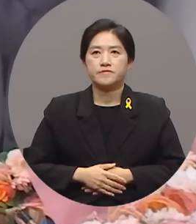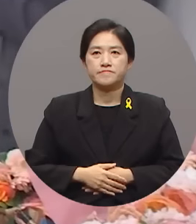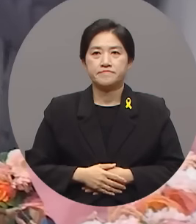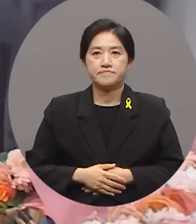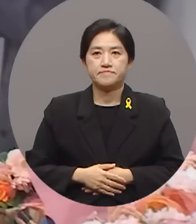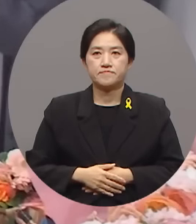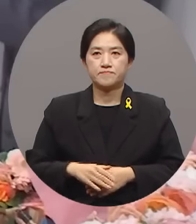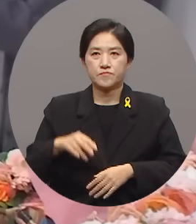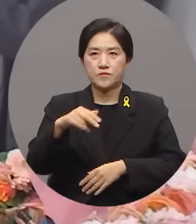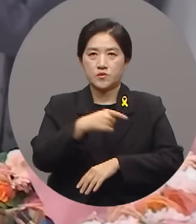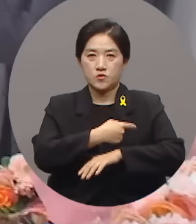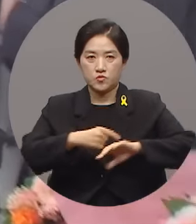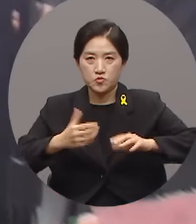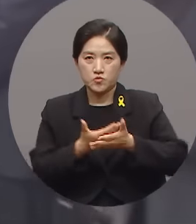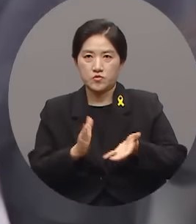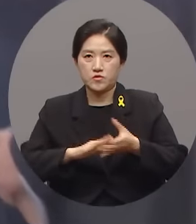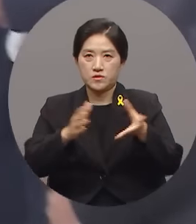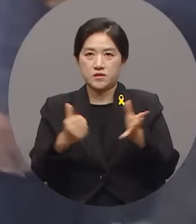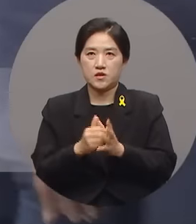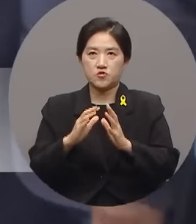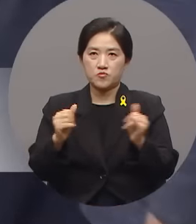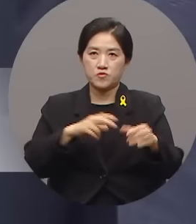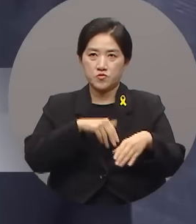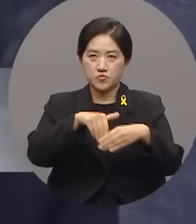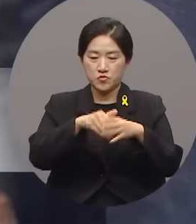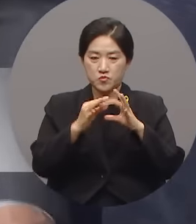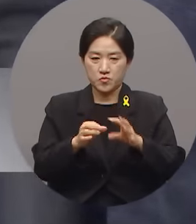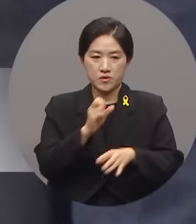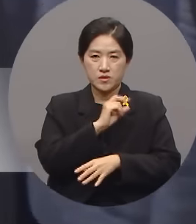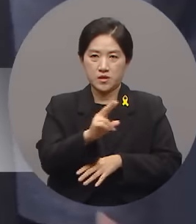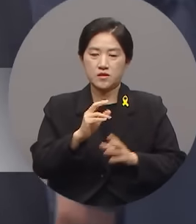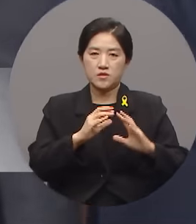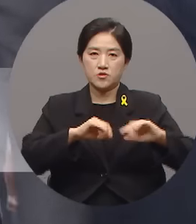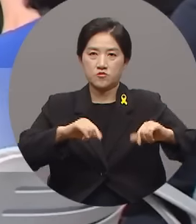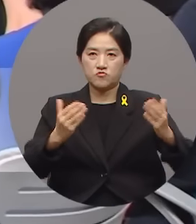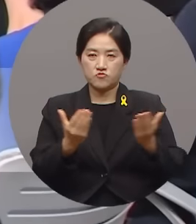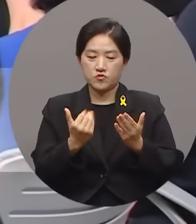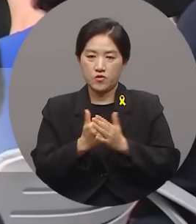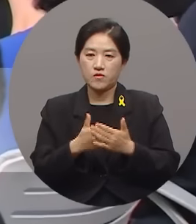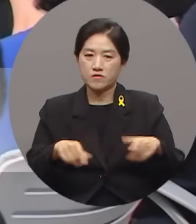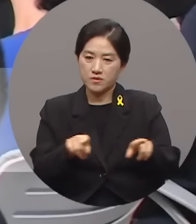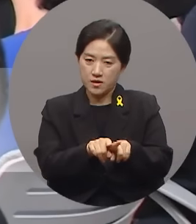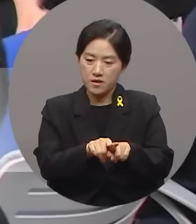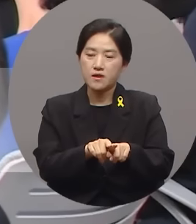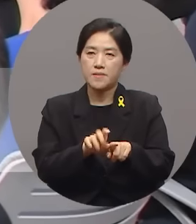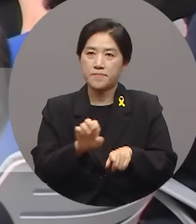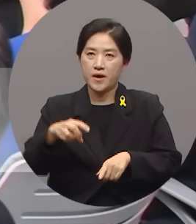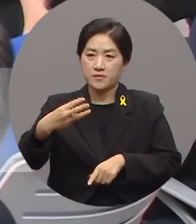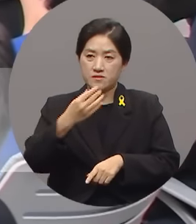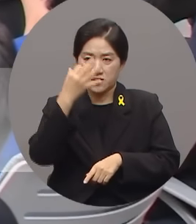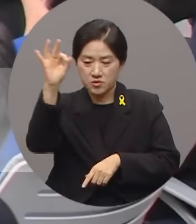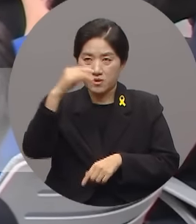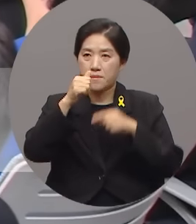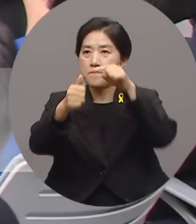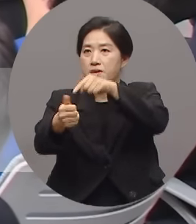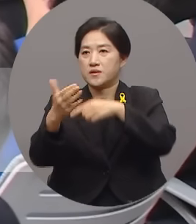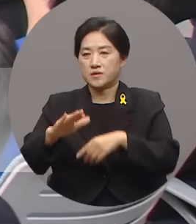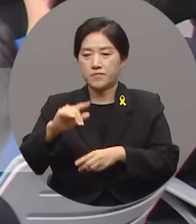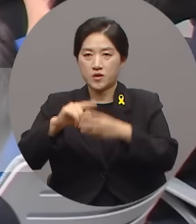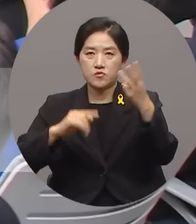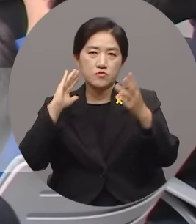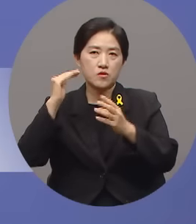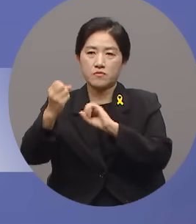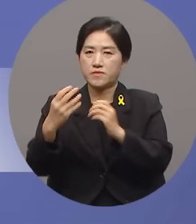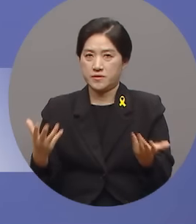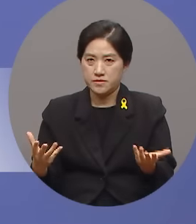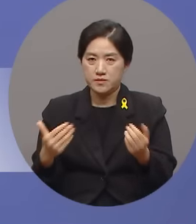(기자) 조국혁신당은 국민이 총선을 통해 야당을 국정 파탄으로 인정하라고